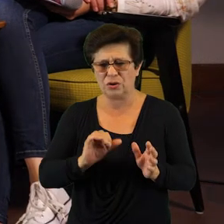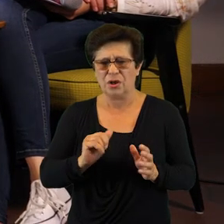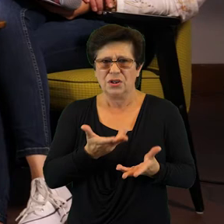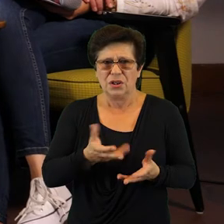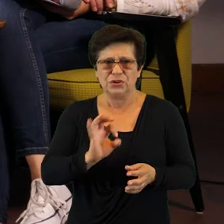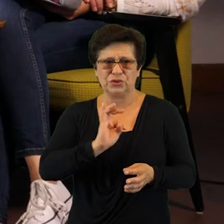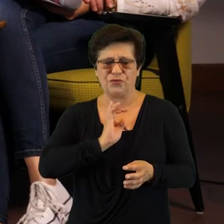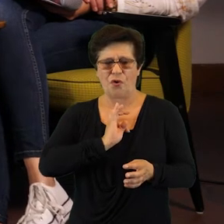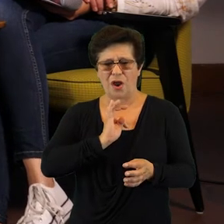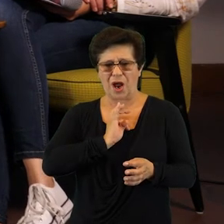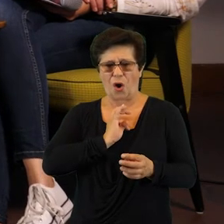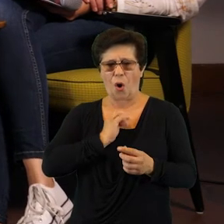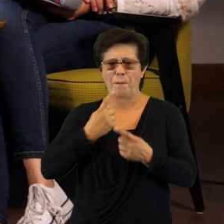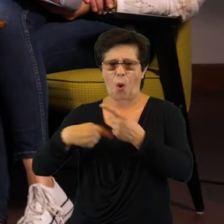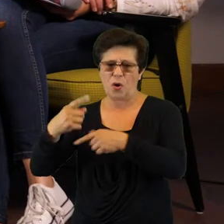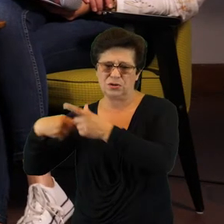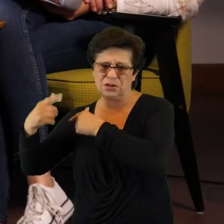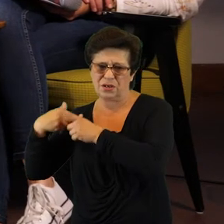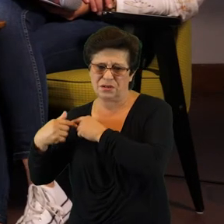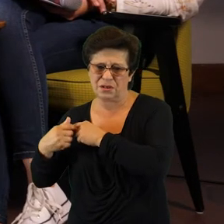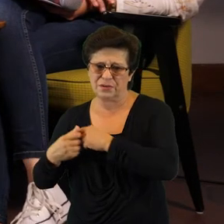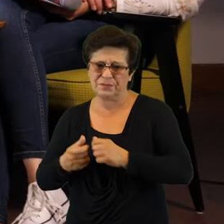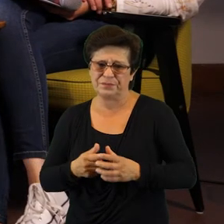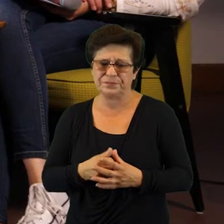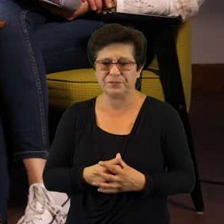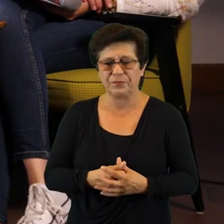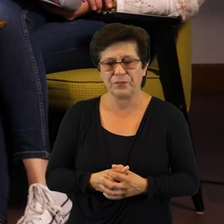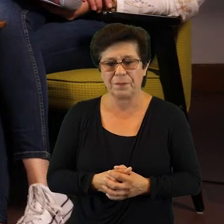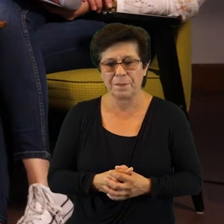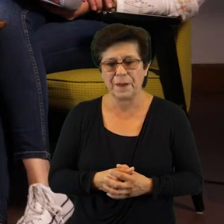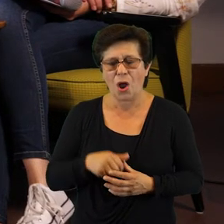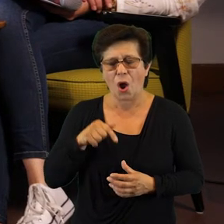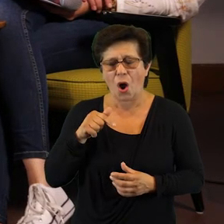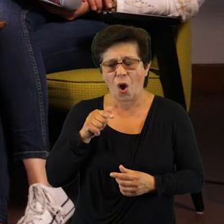czy też uznawał swoją tożsamość za absolutnie polską.